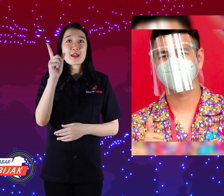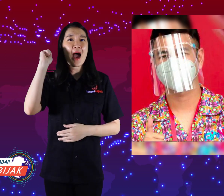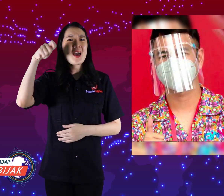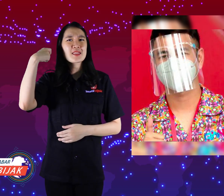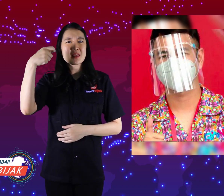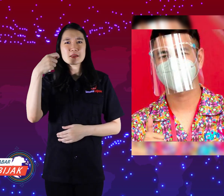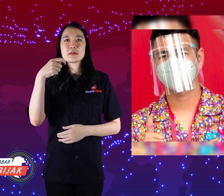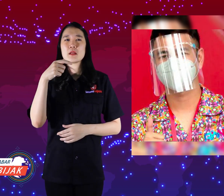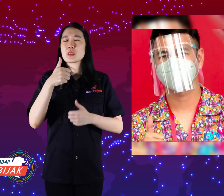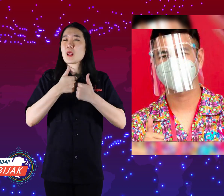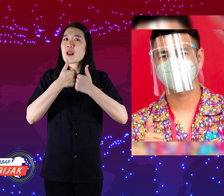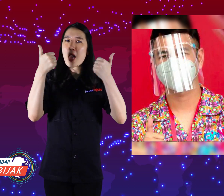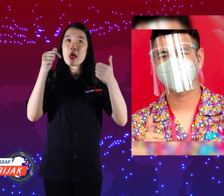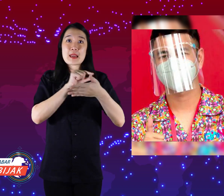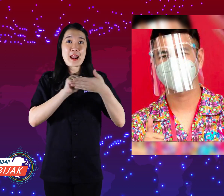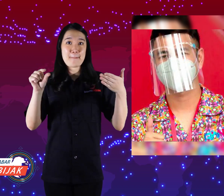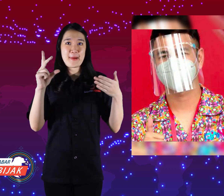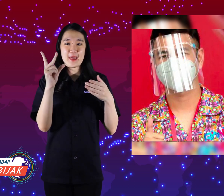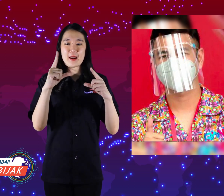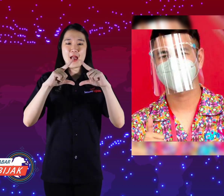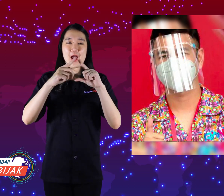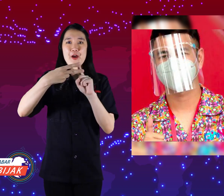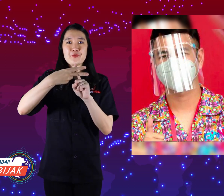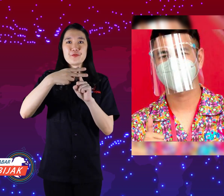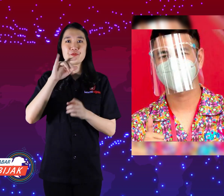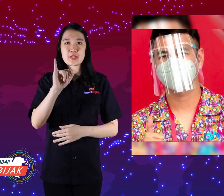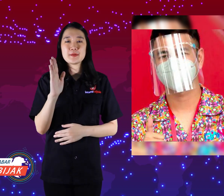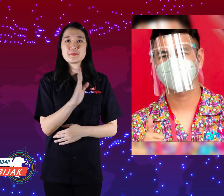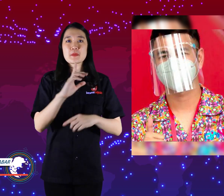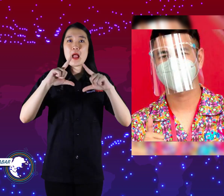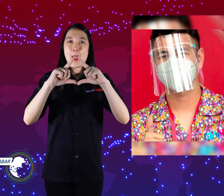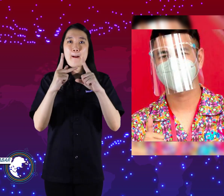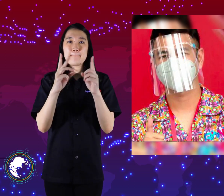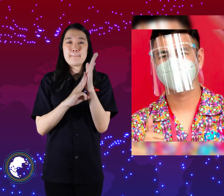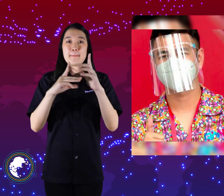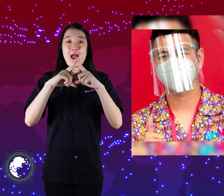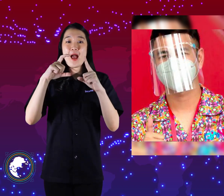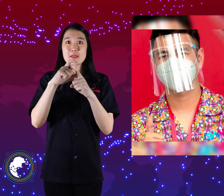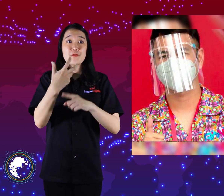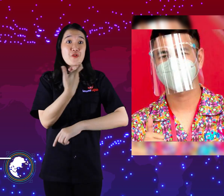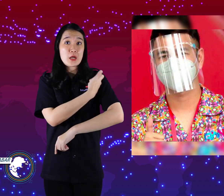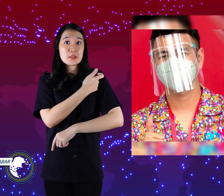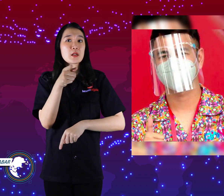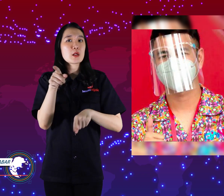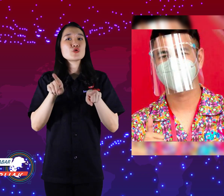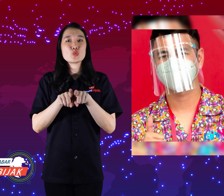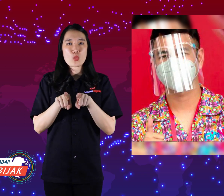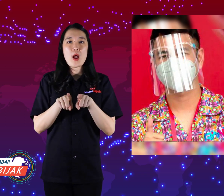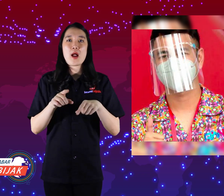ada artis terkenal seperti Raffi Ahmad divaksin juga.